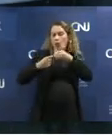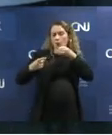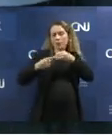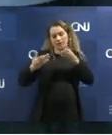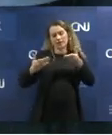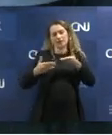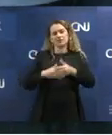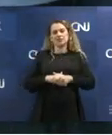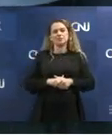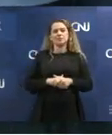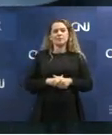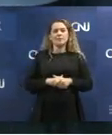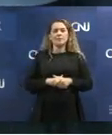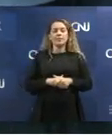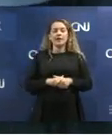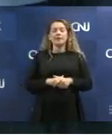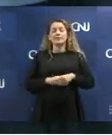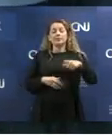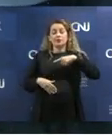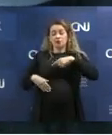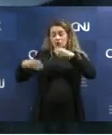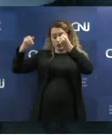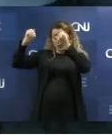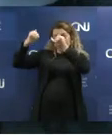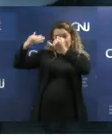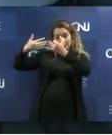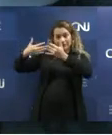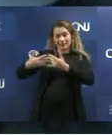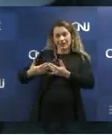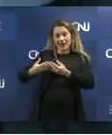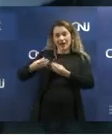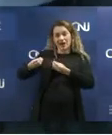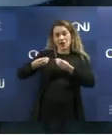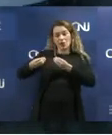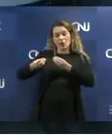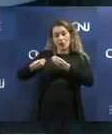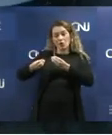E quanto à prescrição, na forma do artigo 24 da Resolução 135,